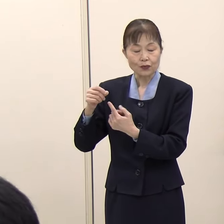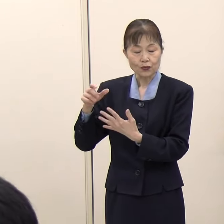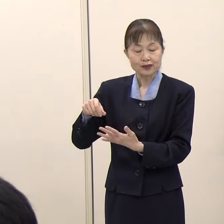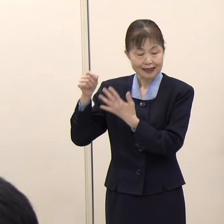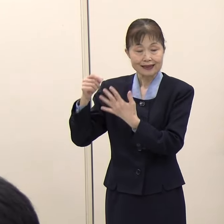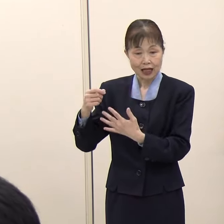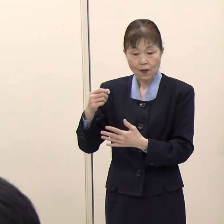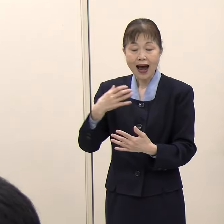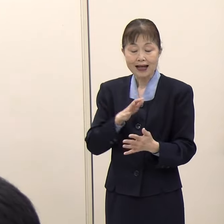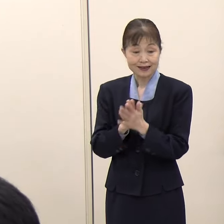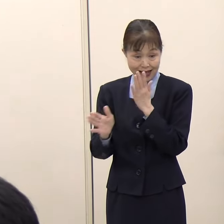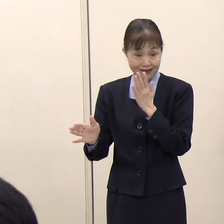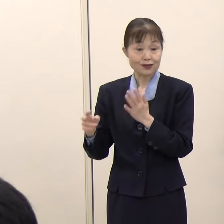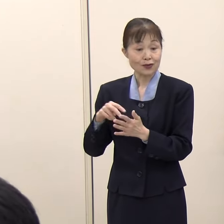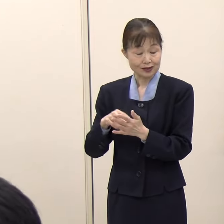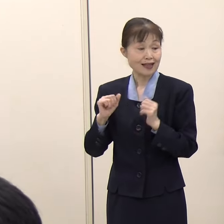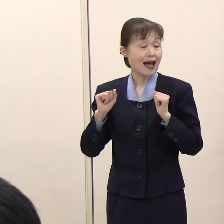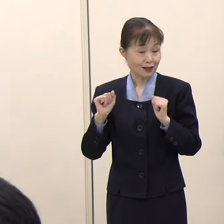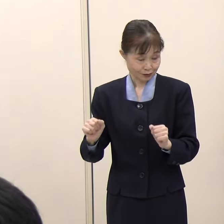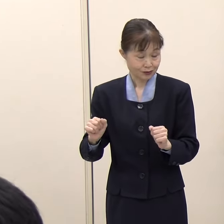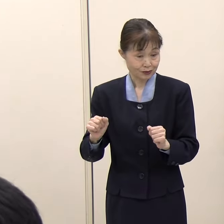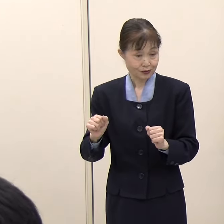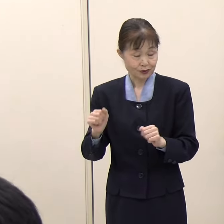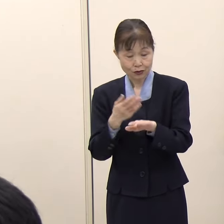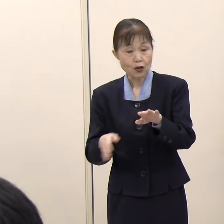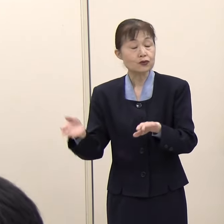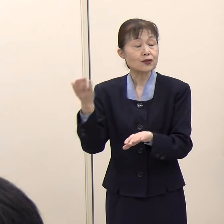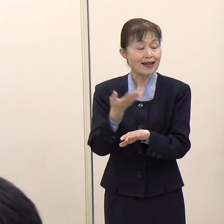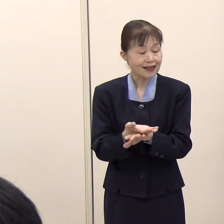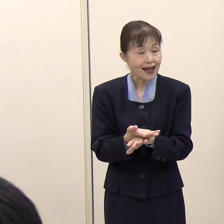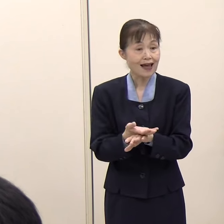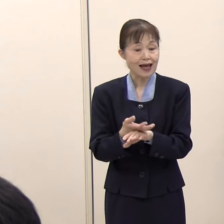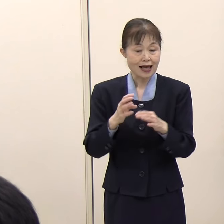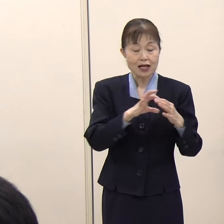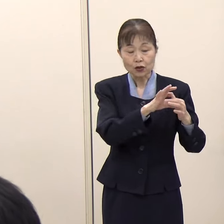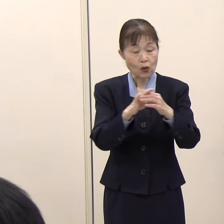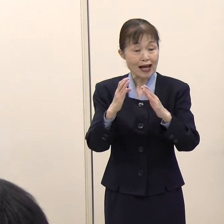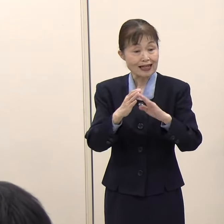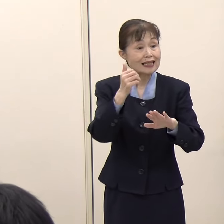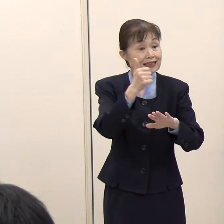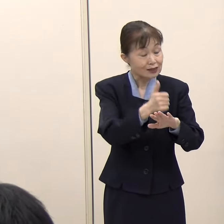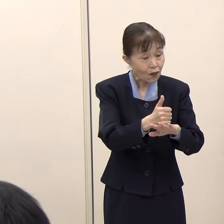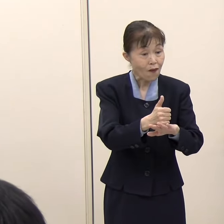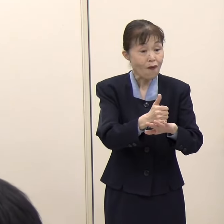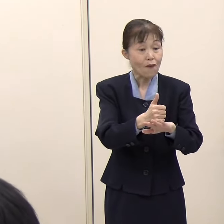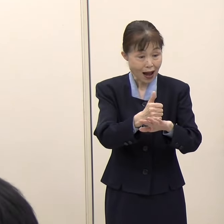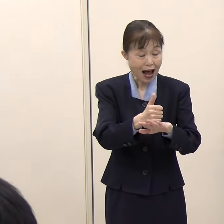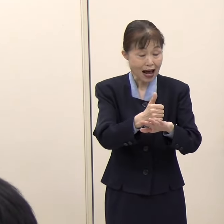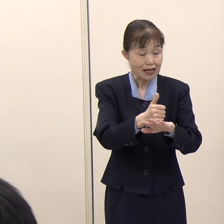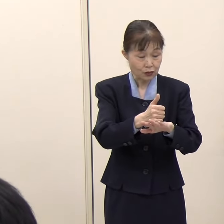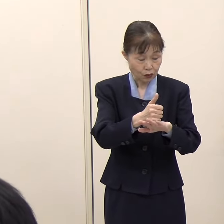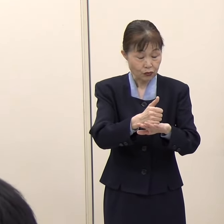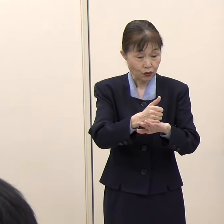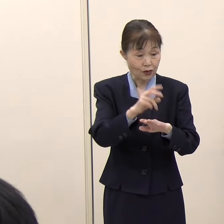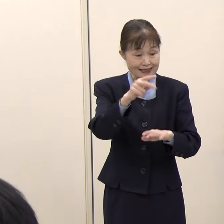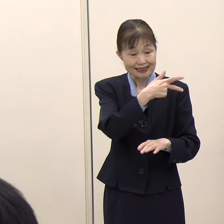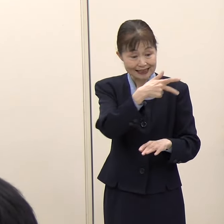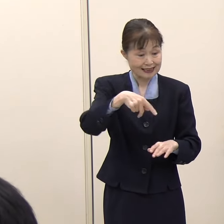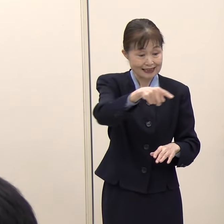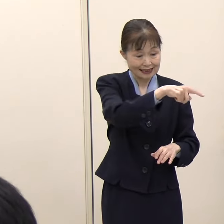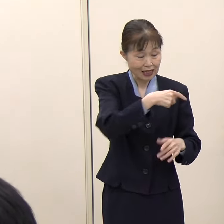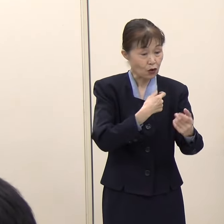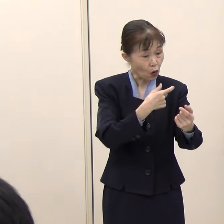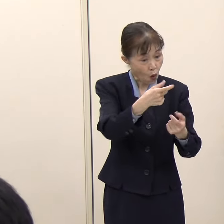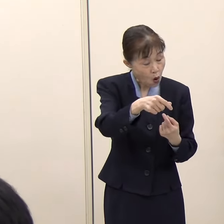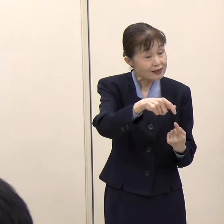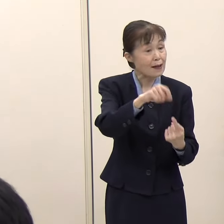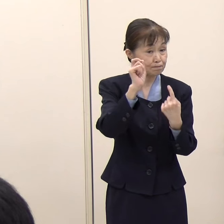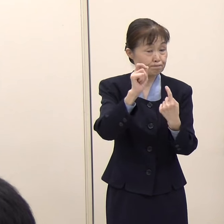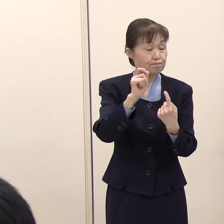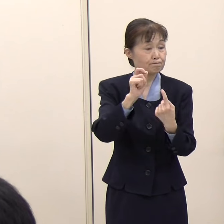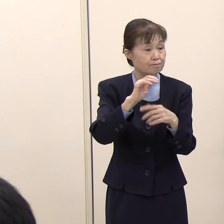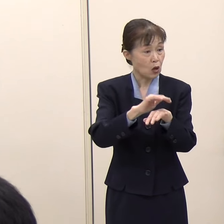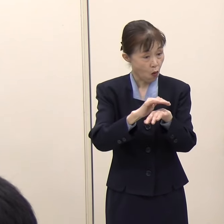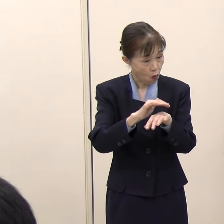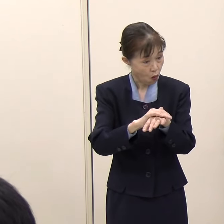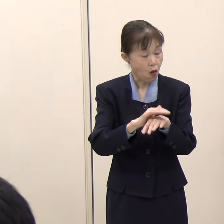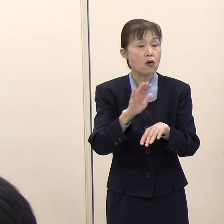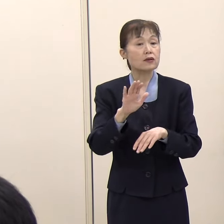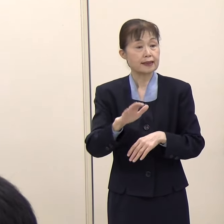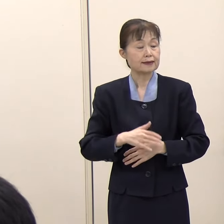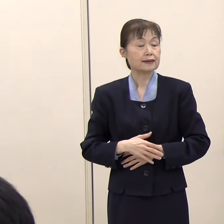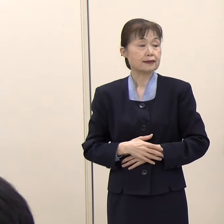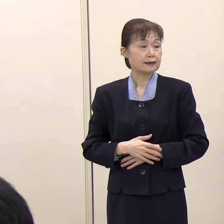その上で、会長については選任された理事の中で互選の形で選任されています。